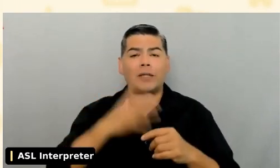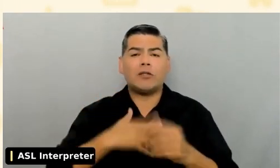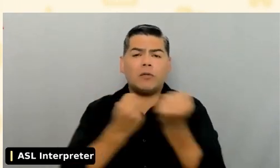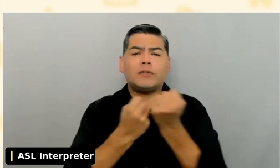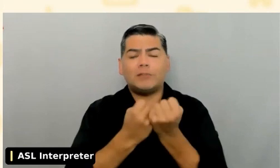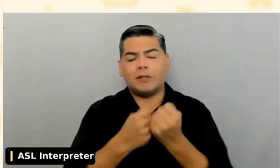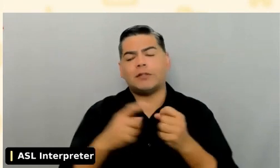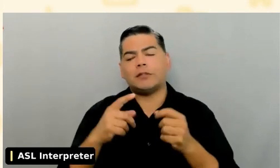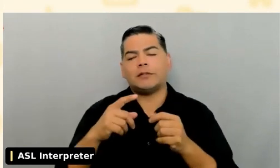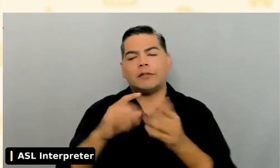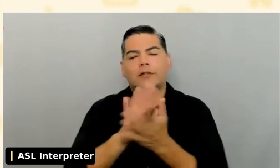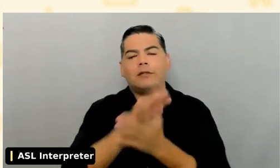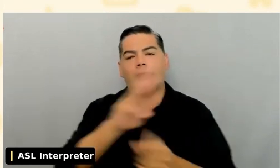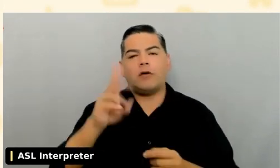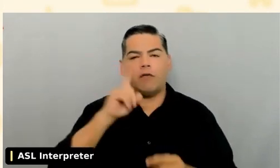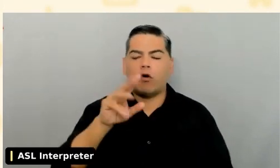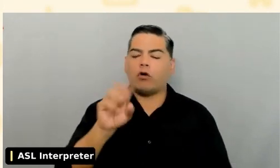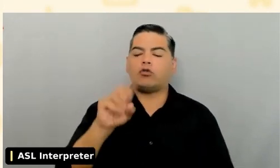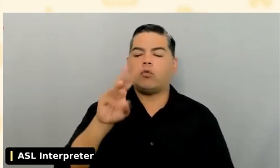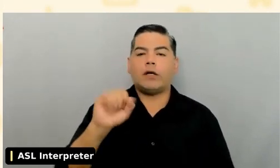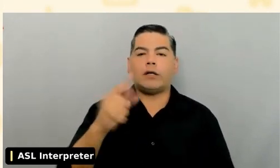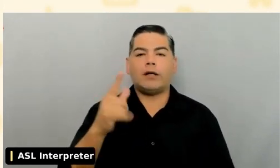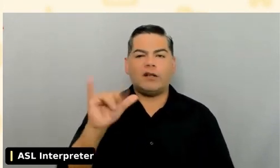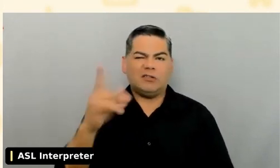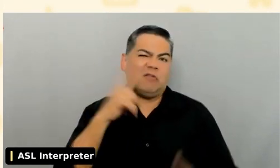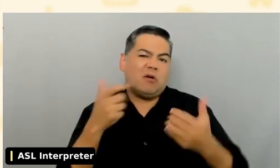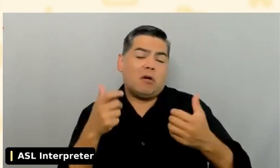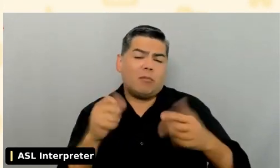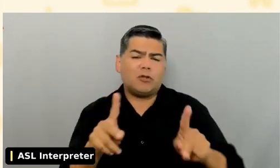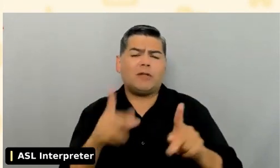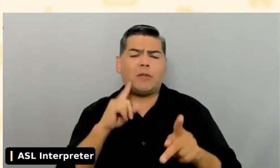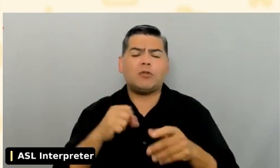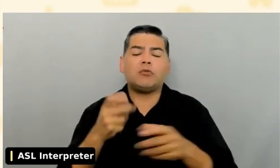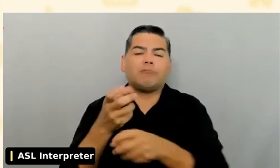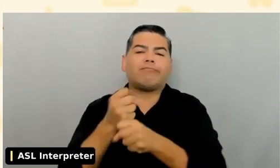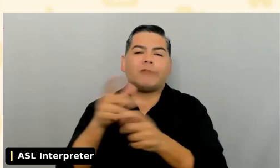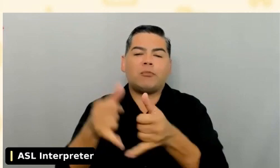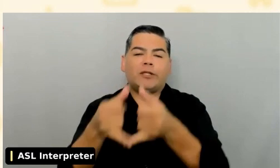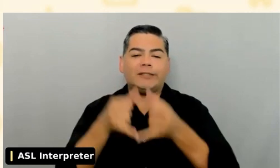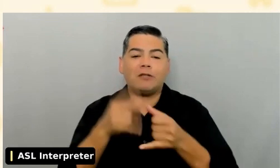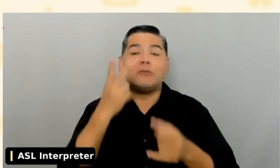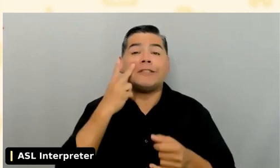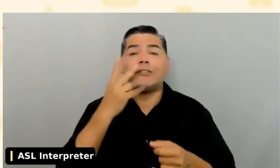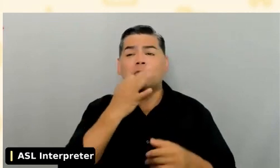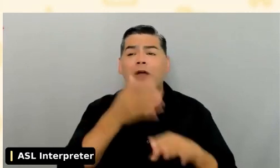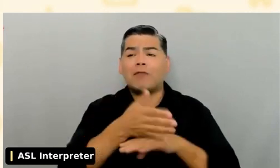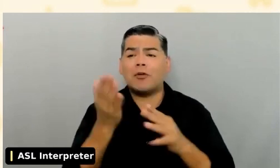para obtener algunos regalos virtuales. Participen para tener la oportunidad de ganar premios fantásticos y nos vemos justo después del descanso. Gracias a todos.